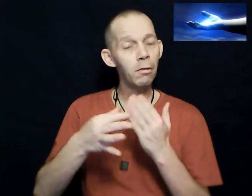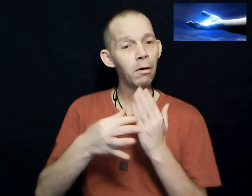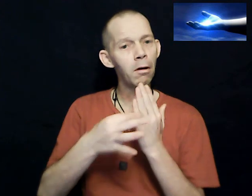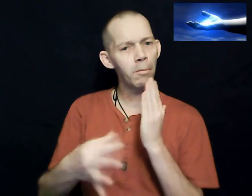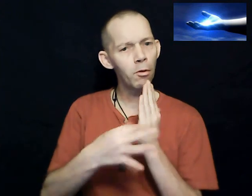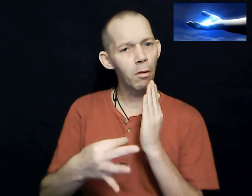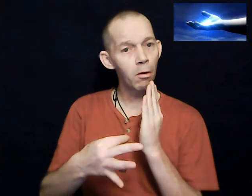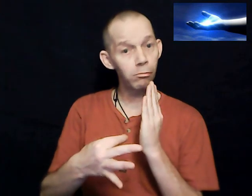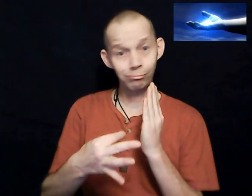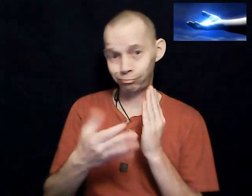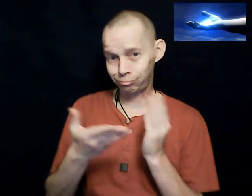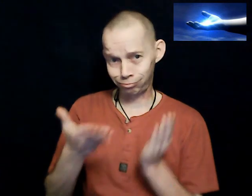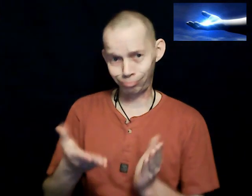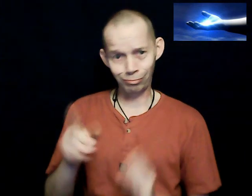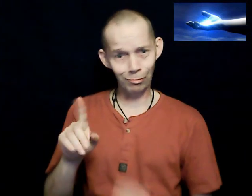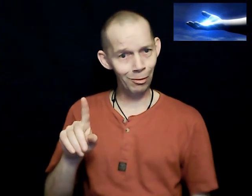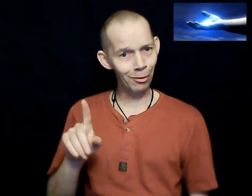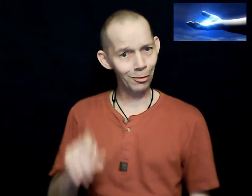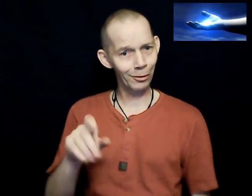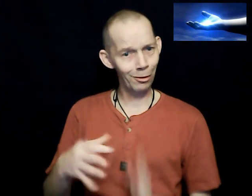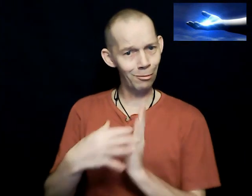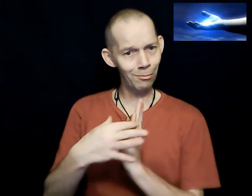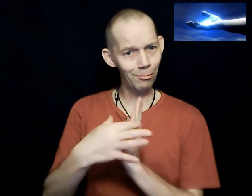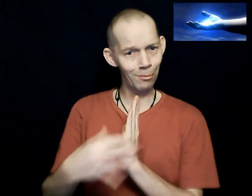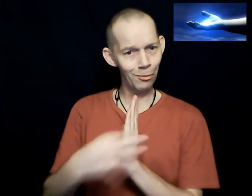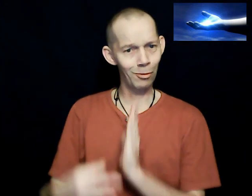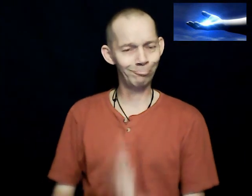Si vous voulez d'abonné, cliquez sur "s'abonner"